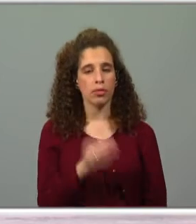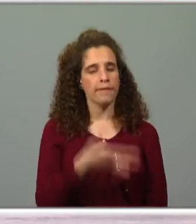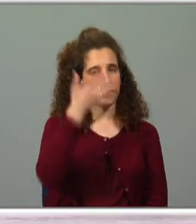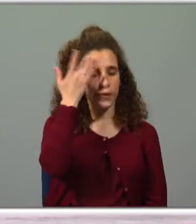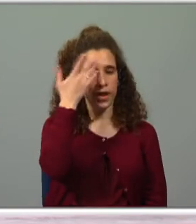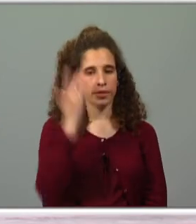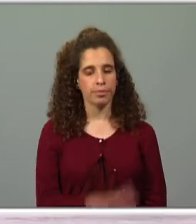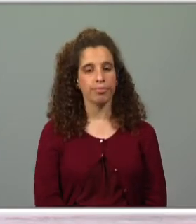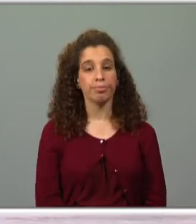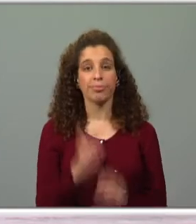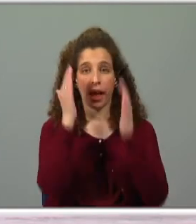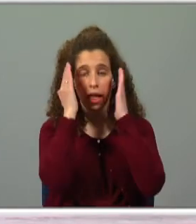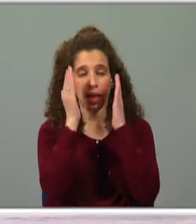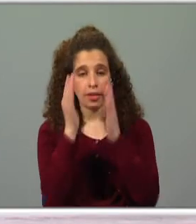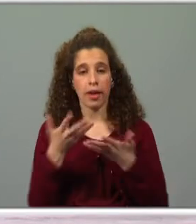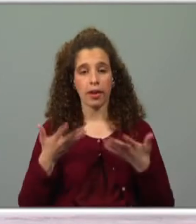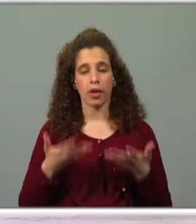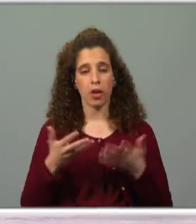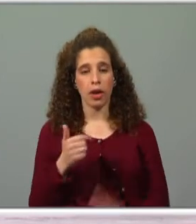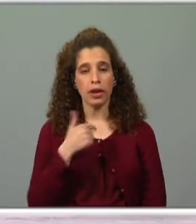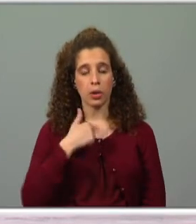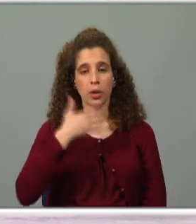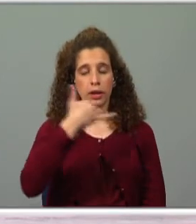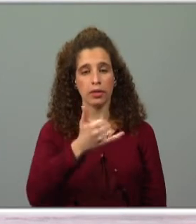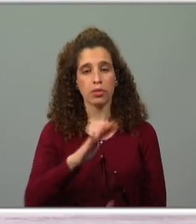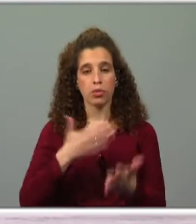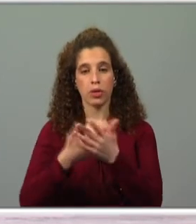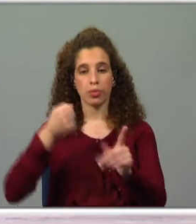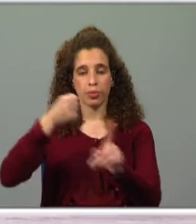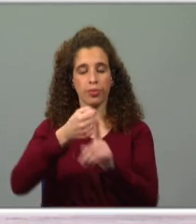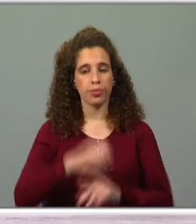fácil e atenção desta vez porque eu a seguir vou deixar de um desafio 這次很容易和注意，因為我跟隨 我將停止挑戰